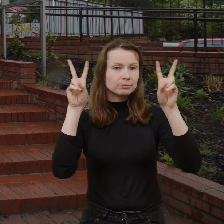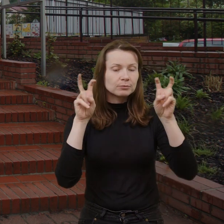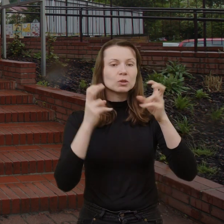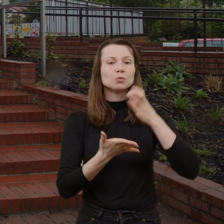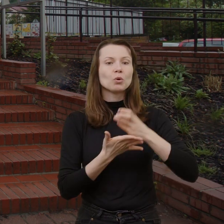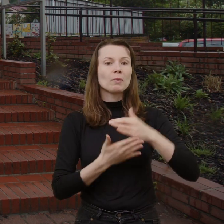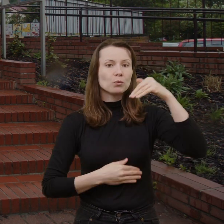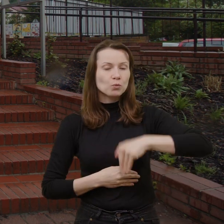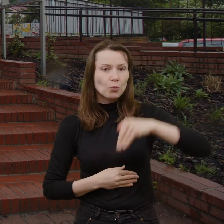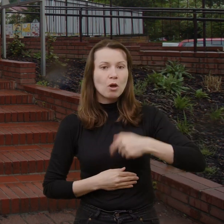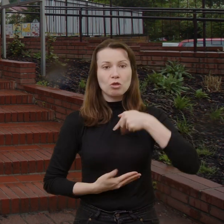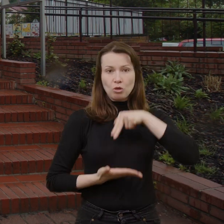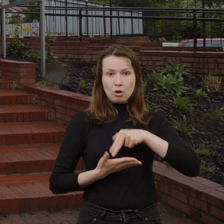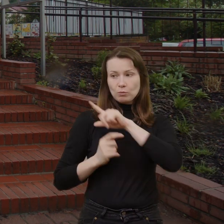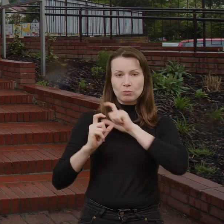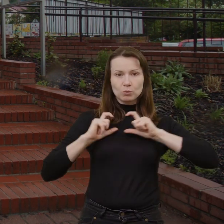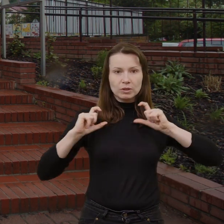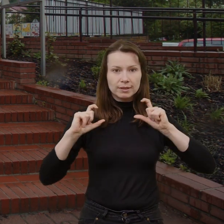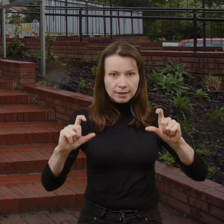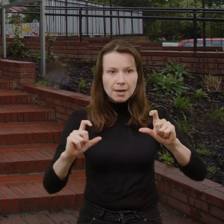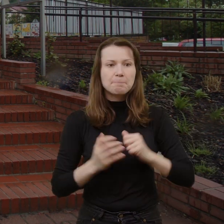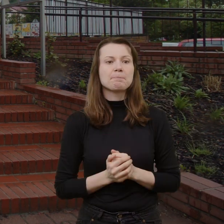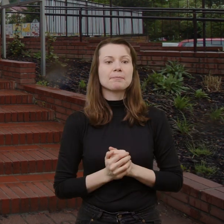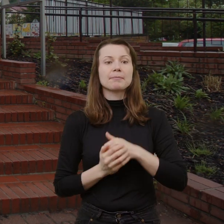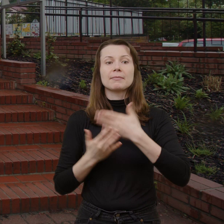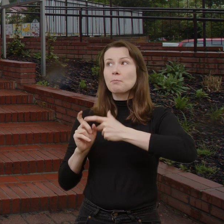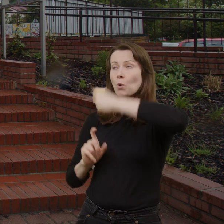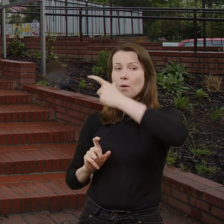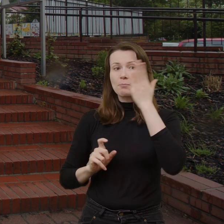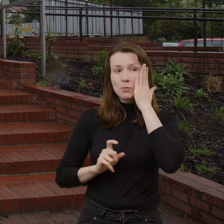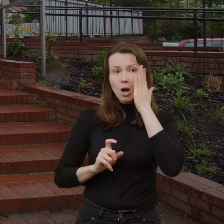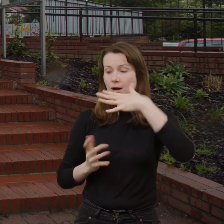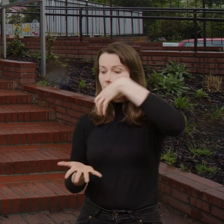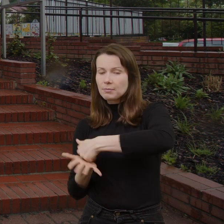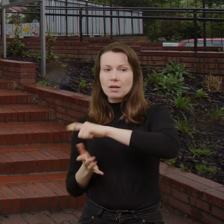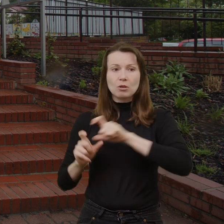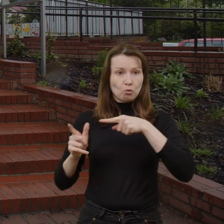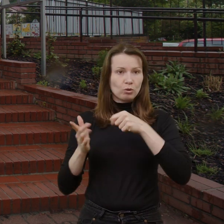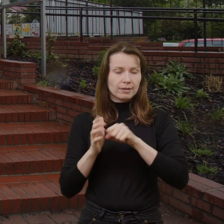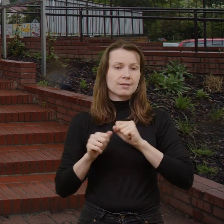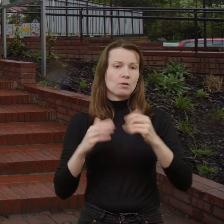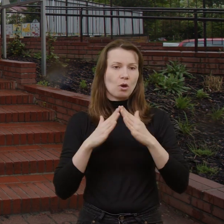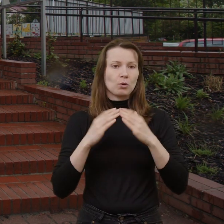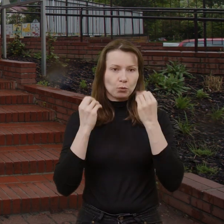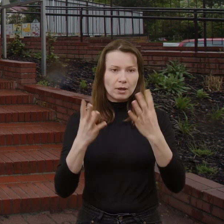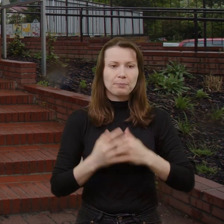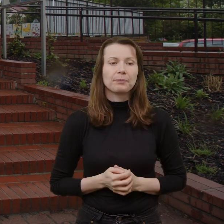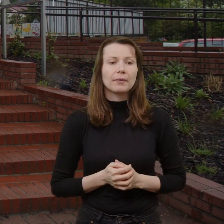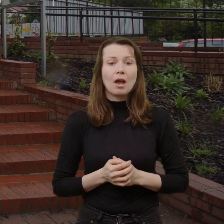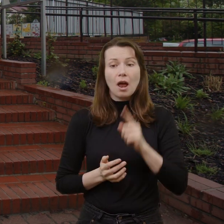której przydarzyło się zajmować parter wysokiego bloku mieszkalnego. Tak naprawdę, trudności może powodować już samo dotarcie do nas.